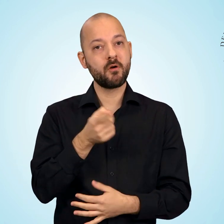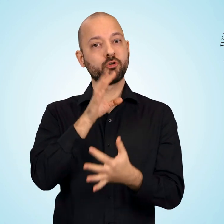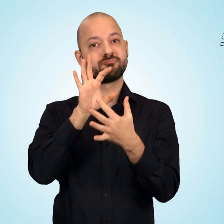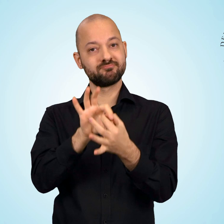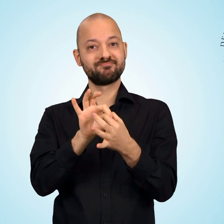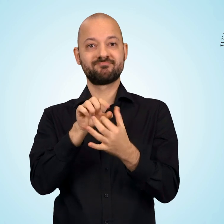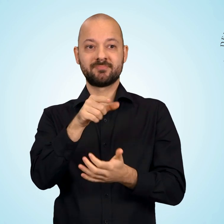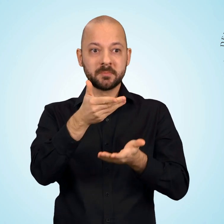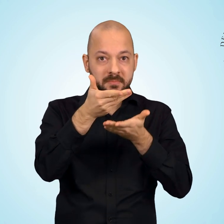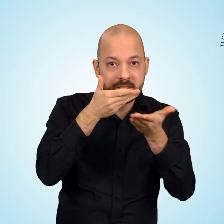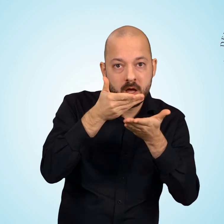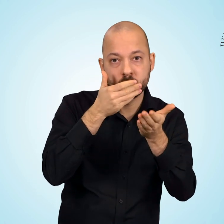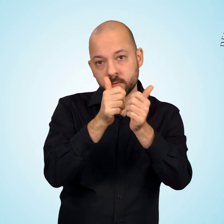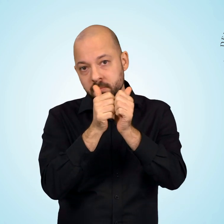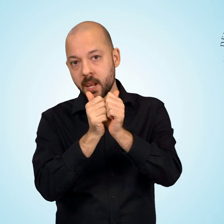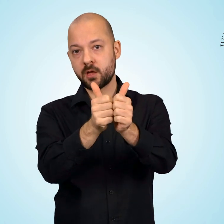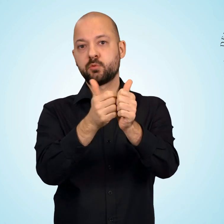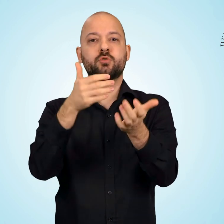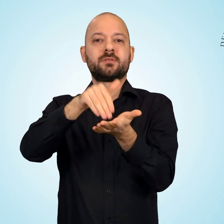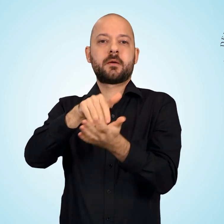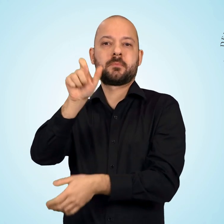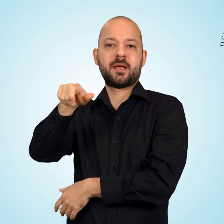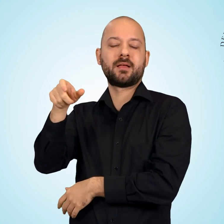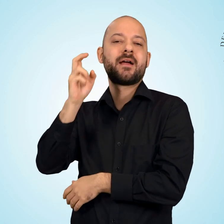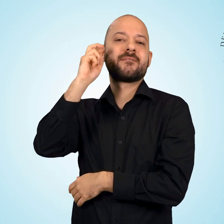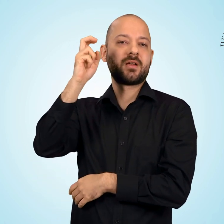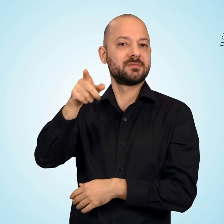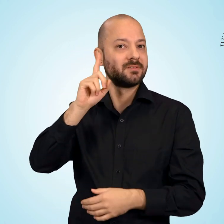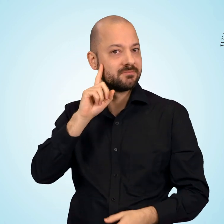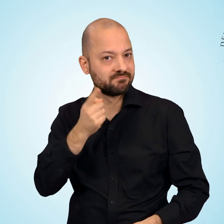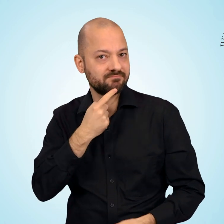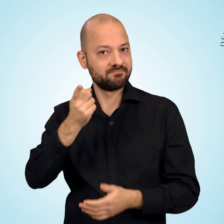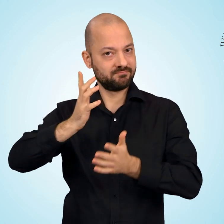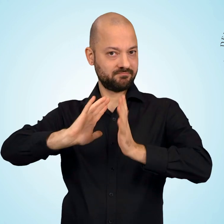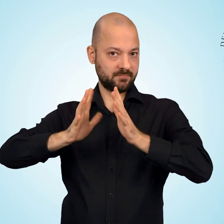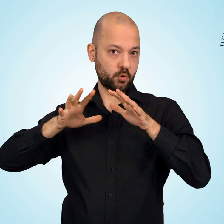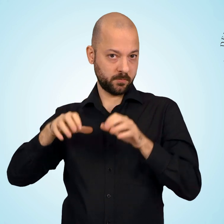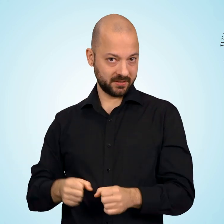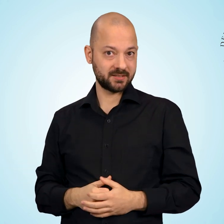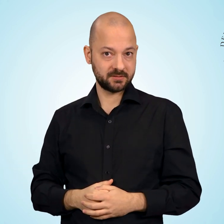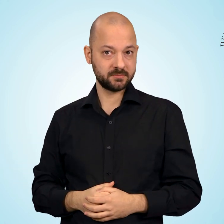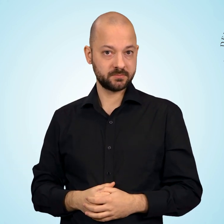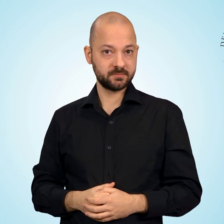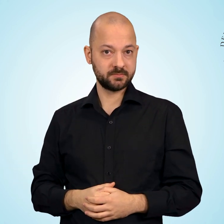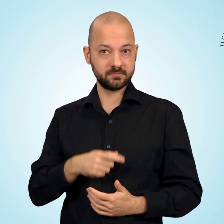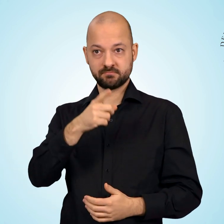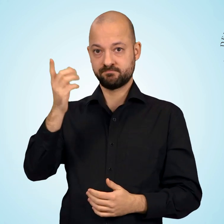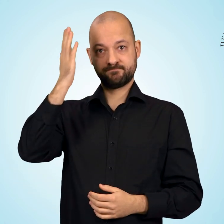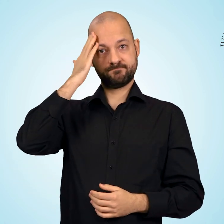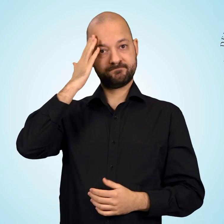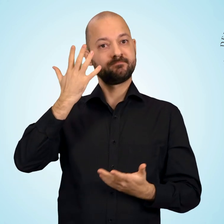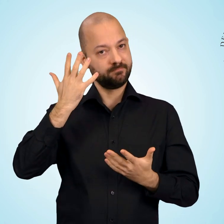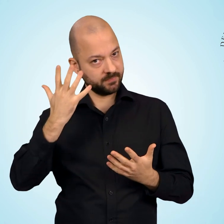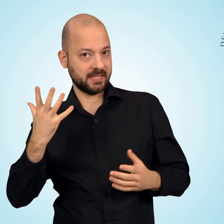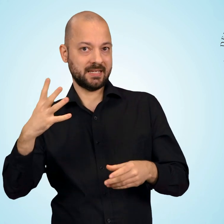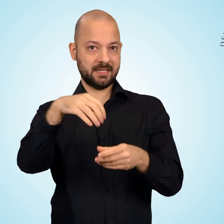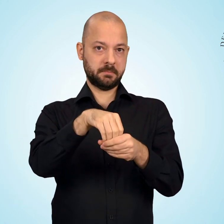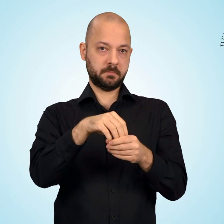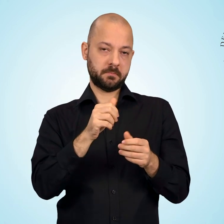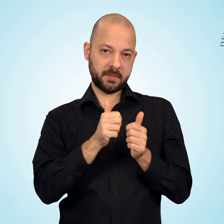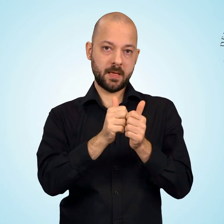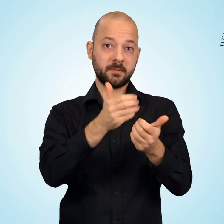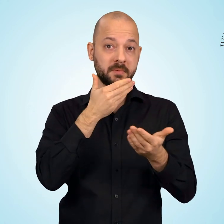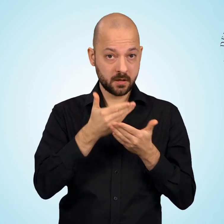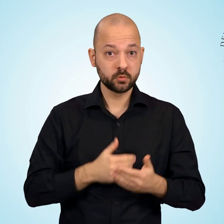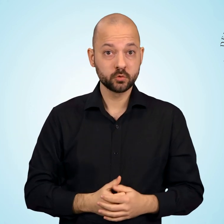sowie zur Beratung und Begleitung durch gehörlose gebärdensprachkompetente Erwachsene